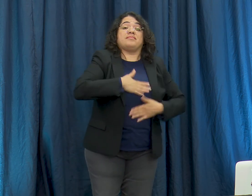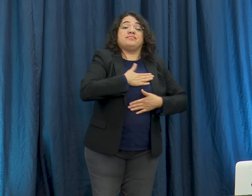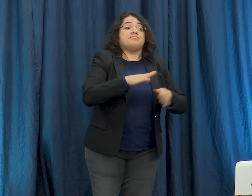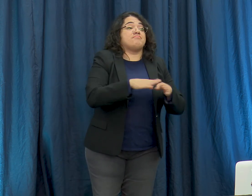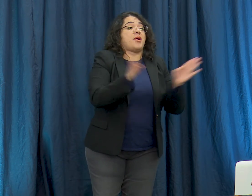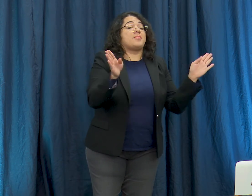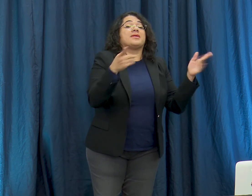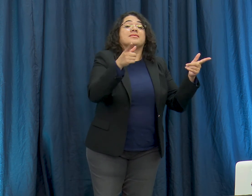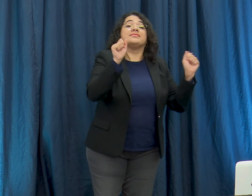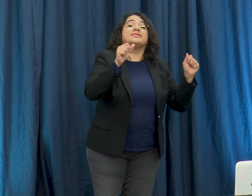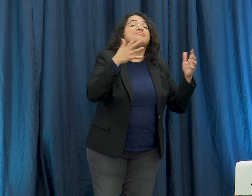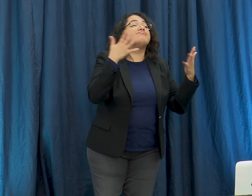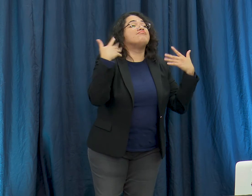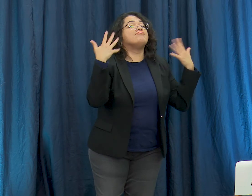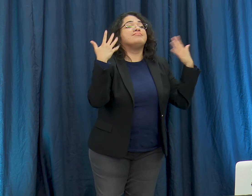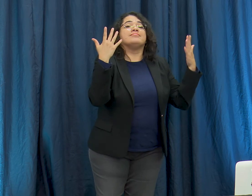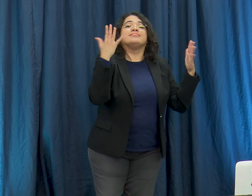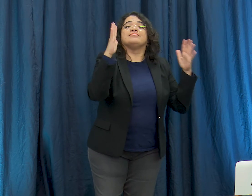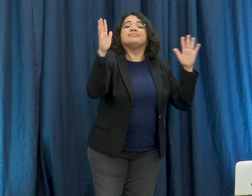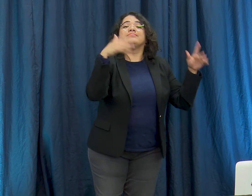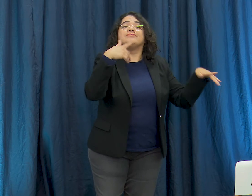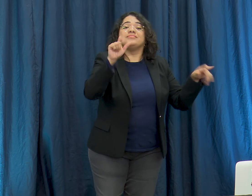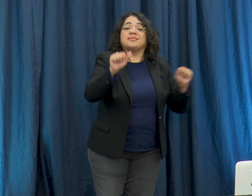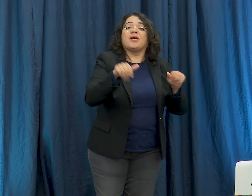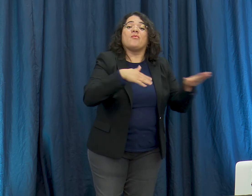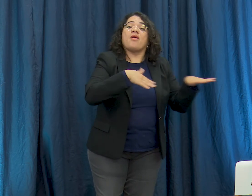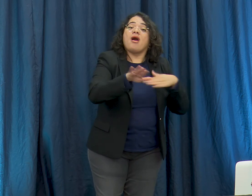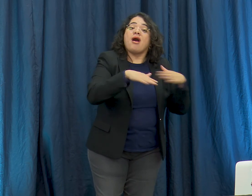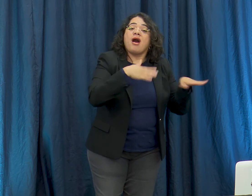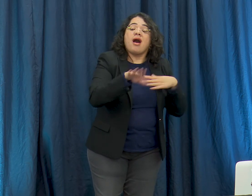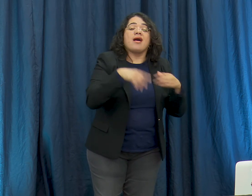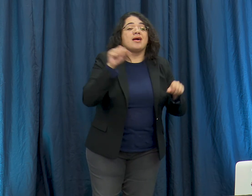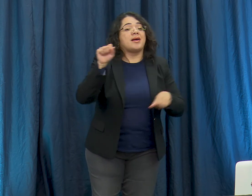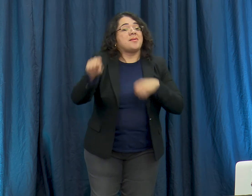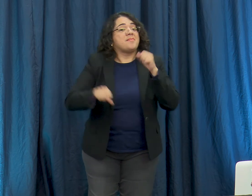lo que dijo el alcalde sobre man tener la distancia fisica us our covert horas